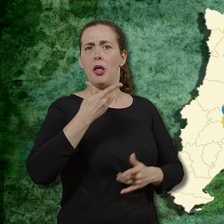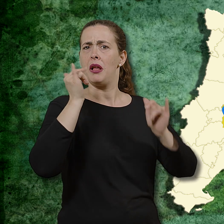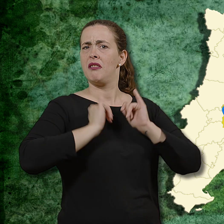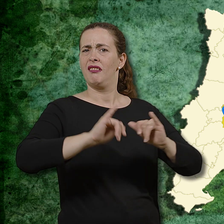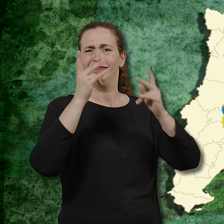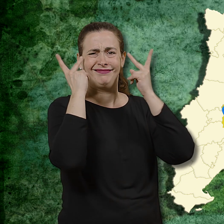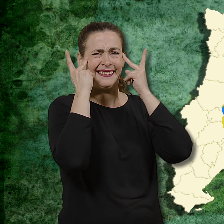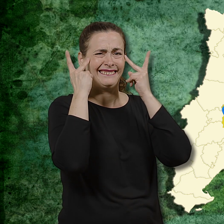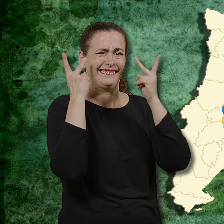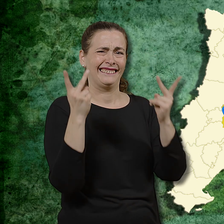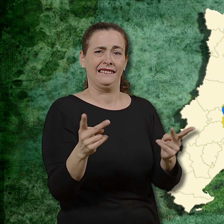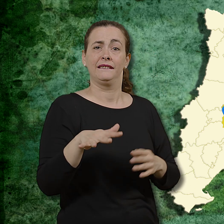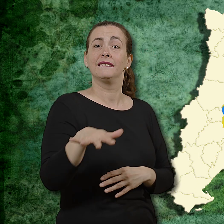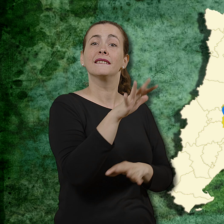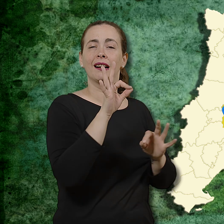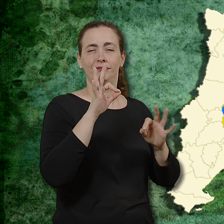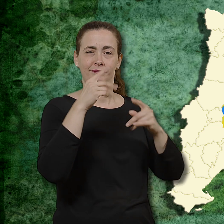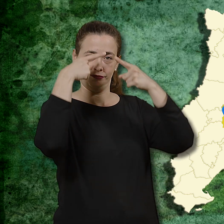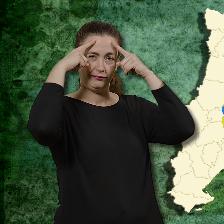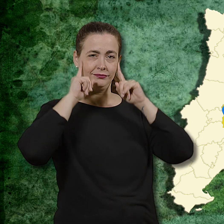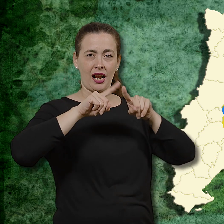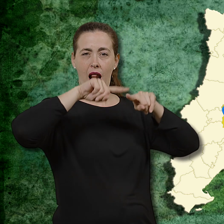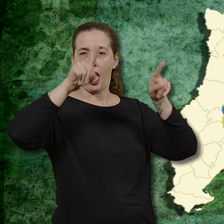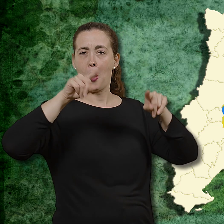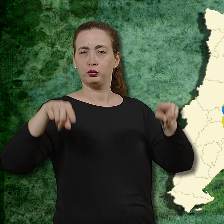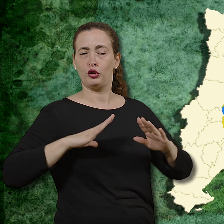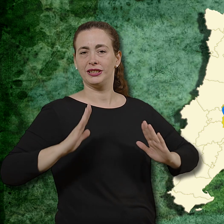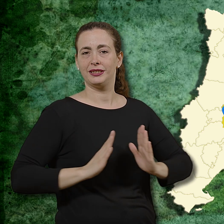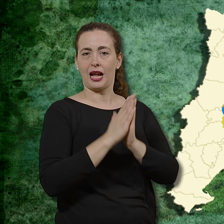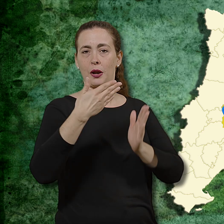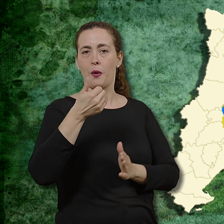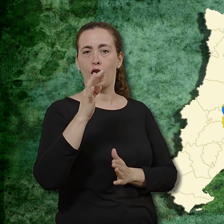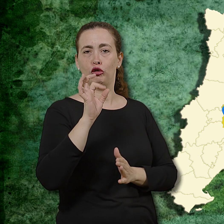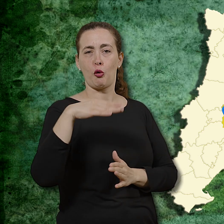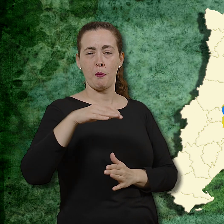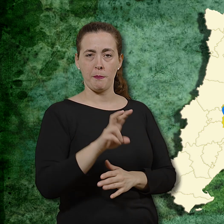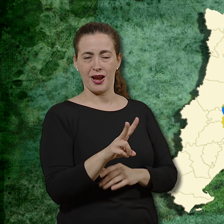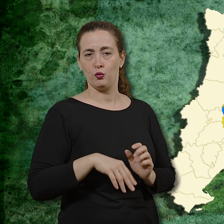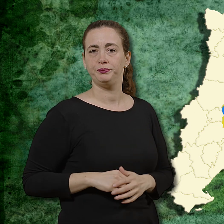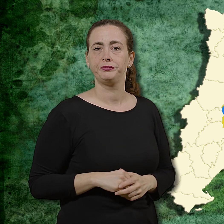Caminar relaxadament pels claustres del convent de Sant Bartomeu.